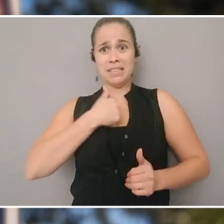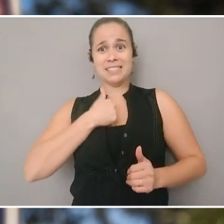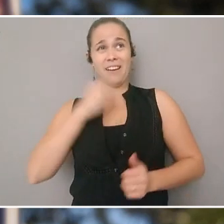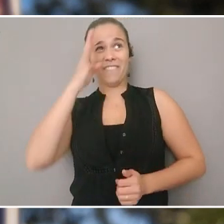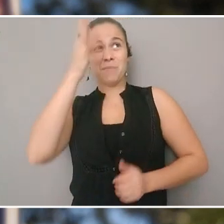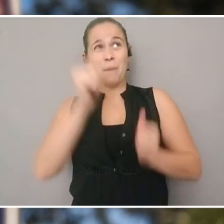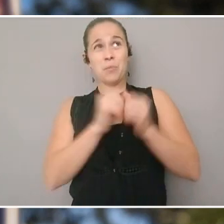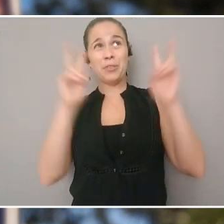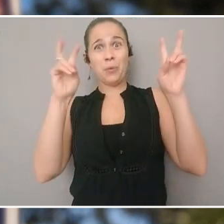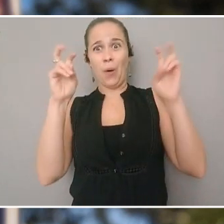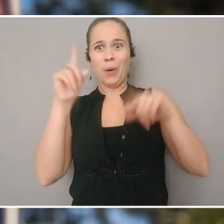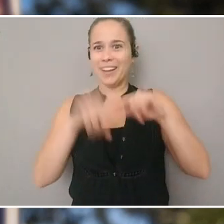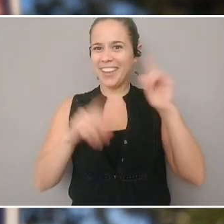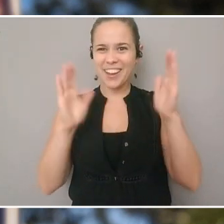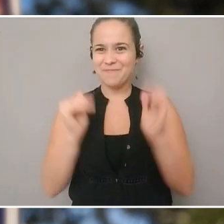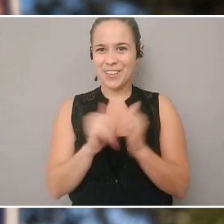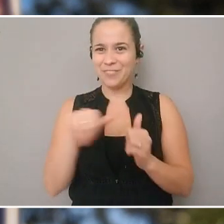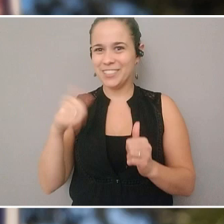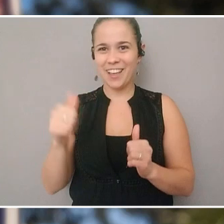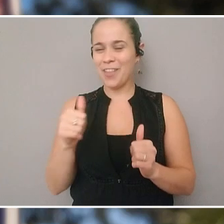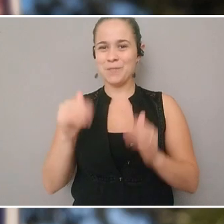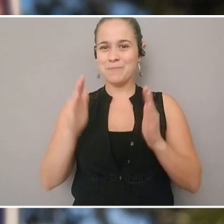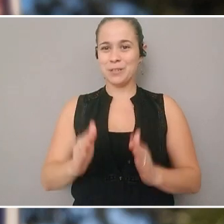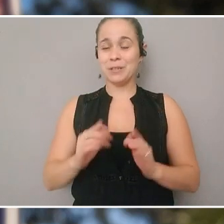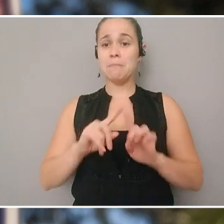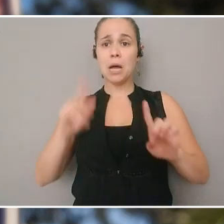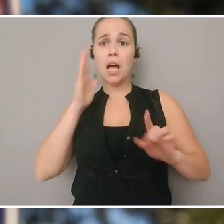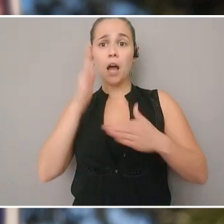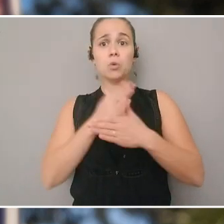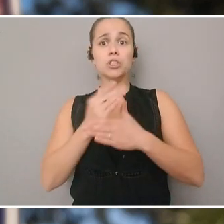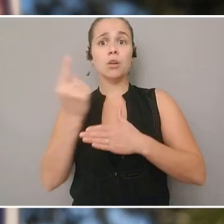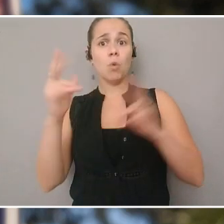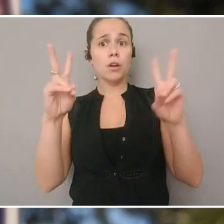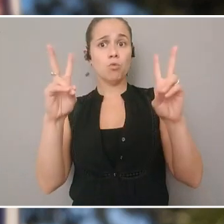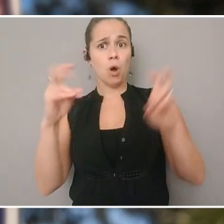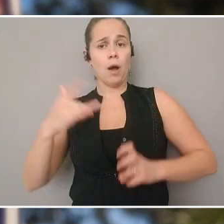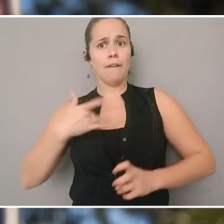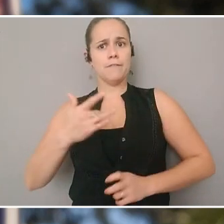quisiera compartir con ustedes uno que yo